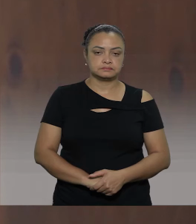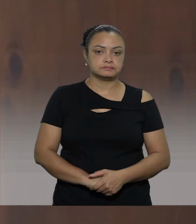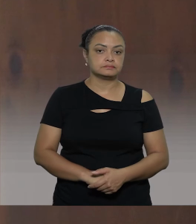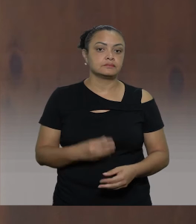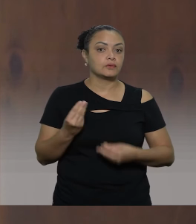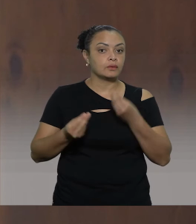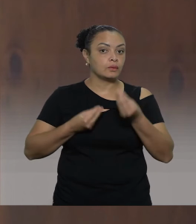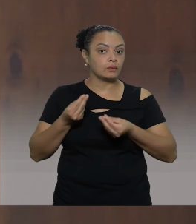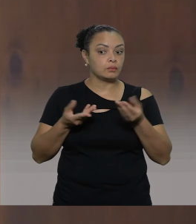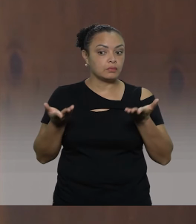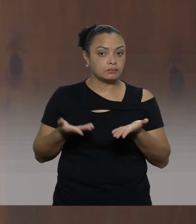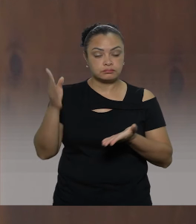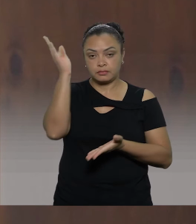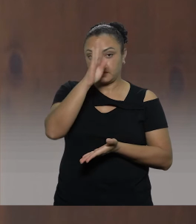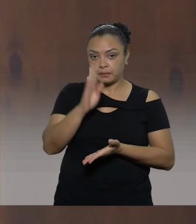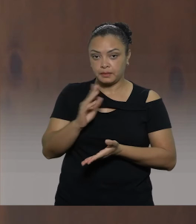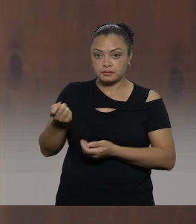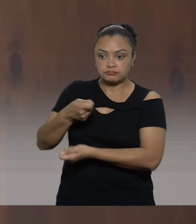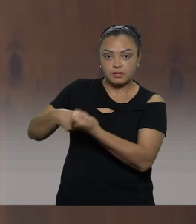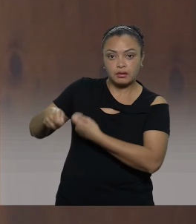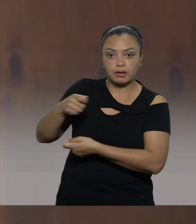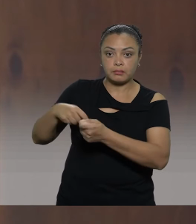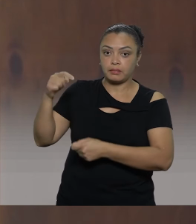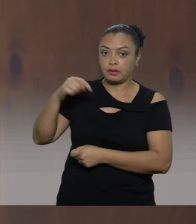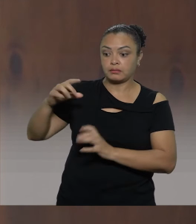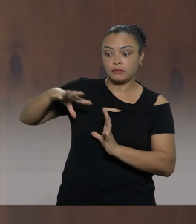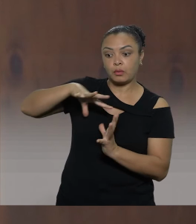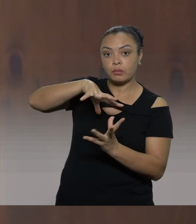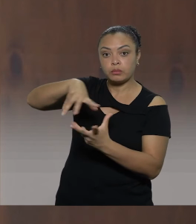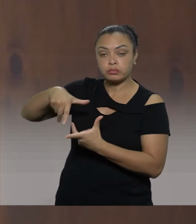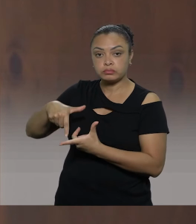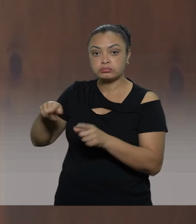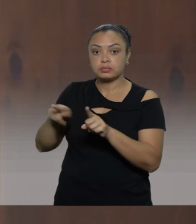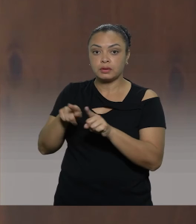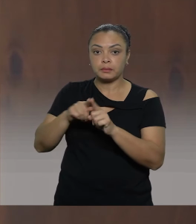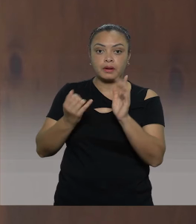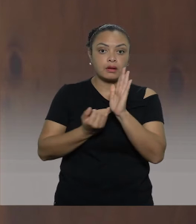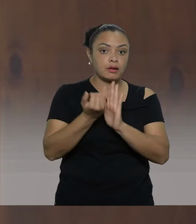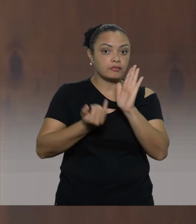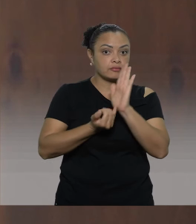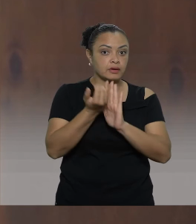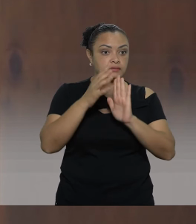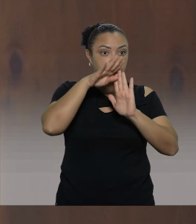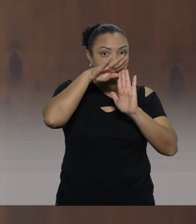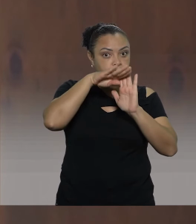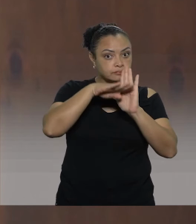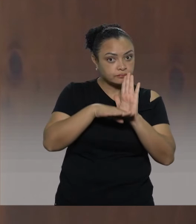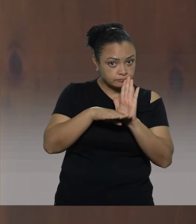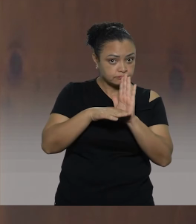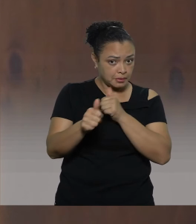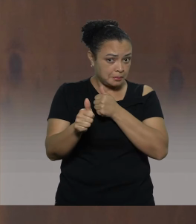Como está a atividade econômica no Brasil e no mundo? Desaceleração da inflação e queda dos juros no Brasil estão se aproximando?